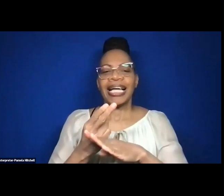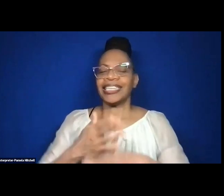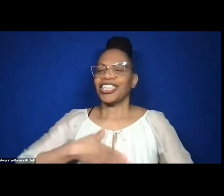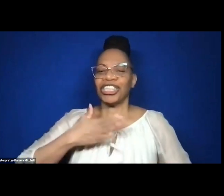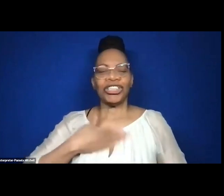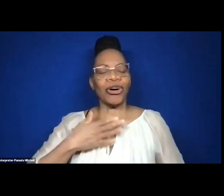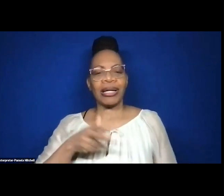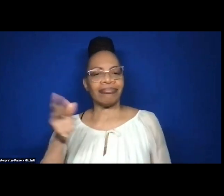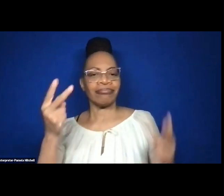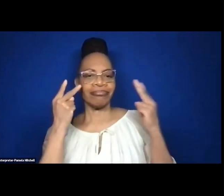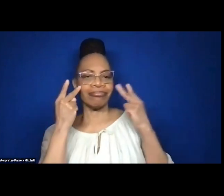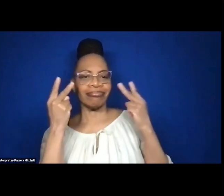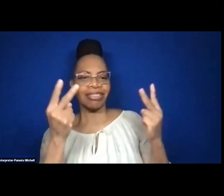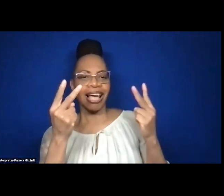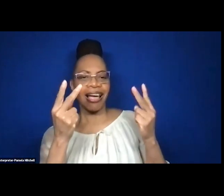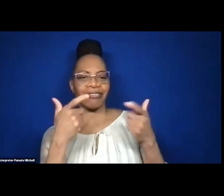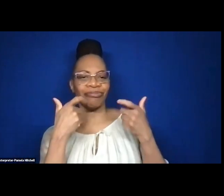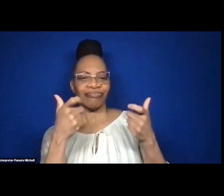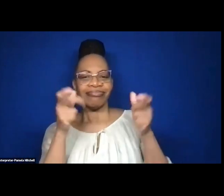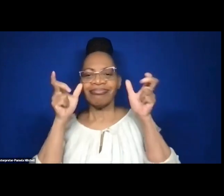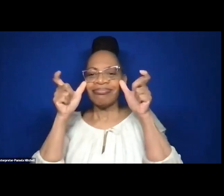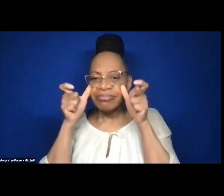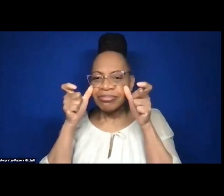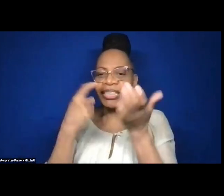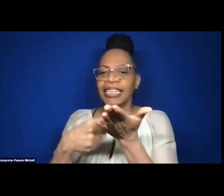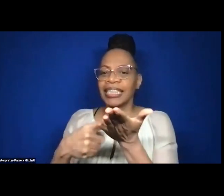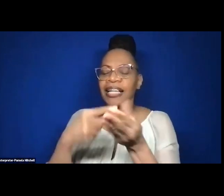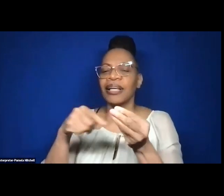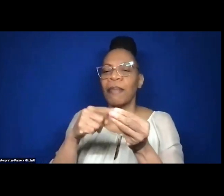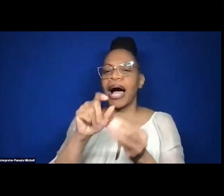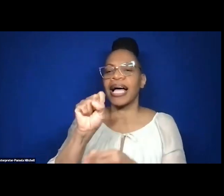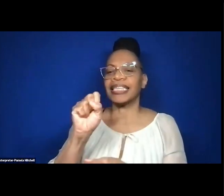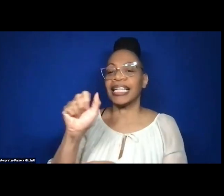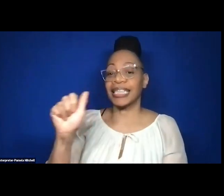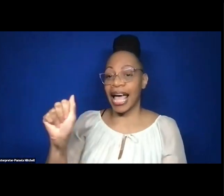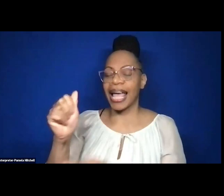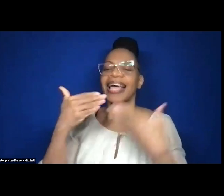y ver cómo hablan sobre la SSA. Gracias a ambas. Y solo quiero comenzar.